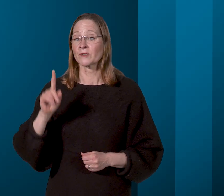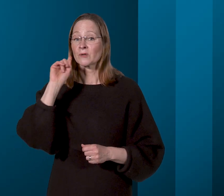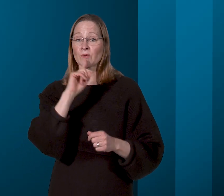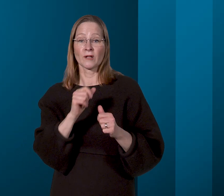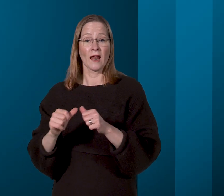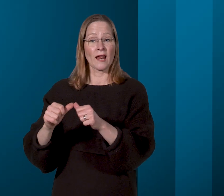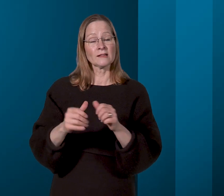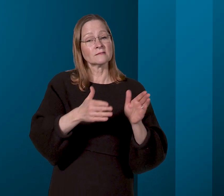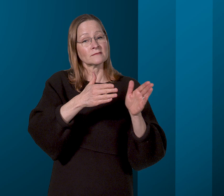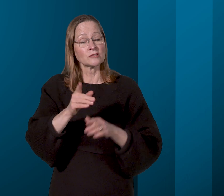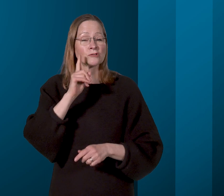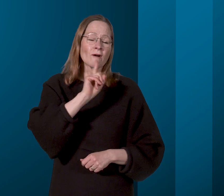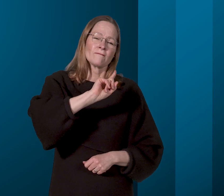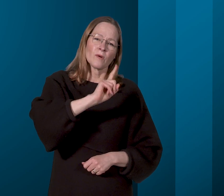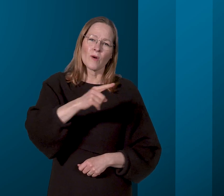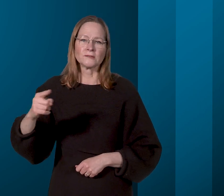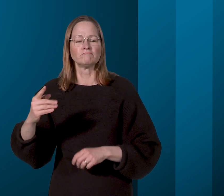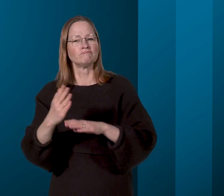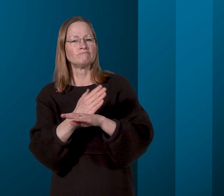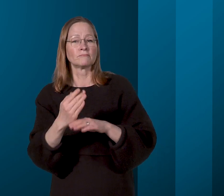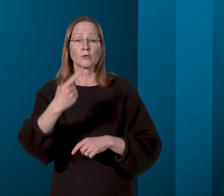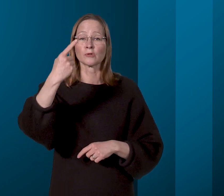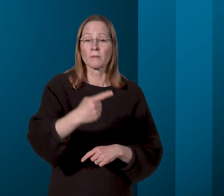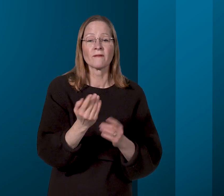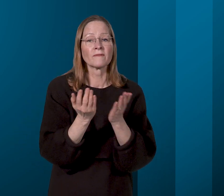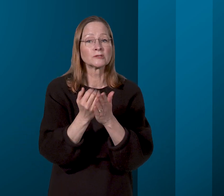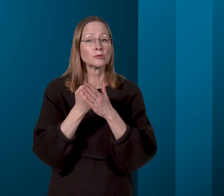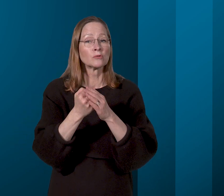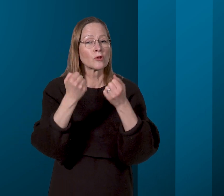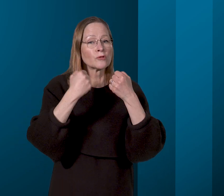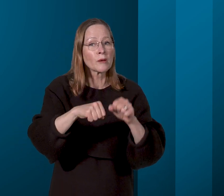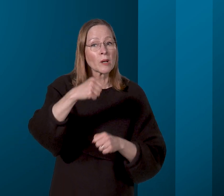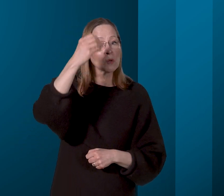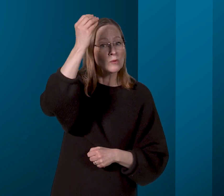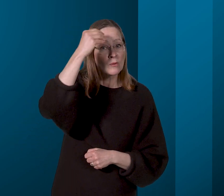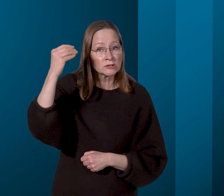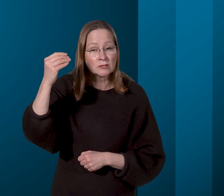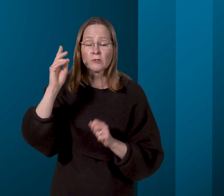Kuurojen Liitto järjestää vuosittain noin kymmenen vertaistukitoiminnan kurssia -